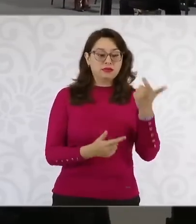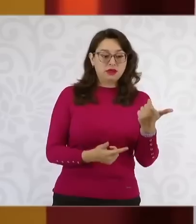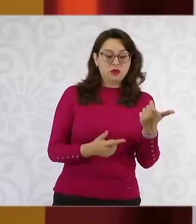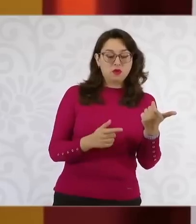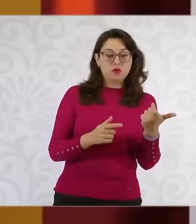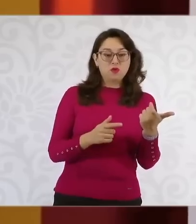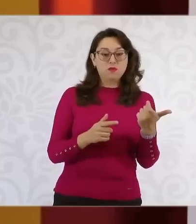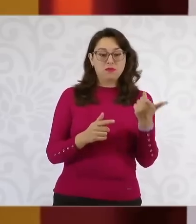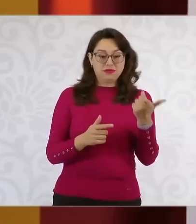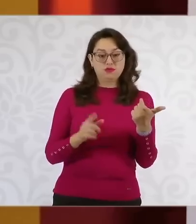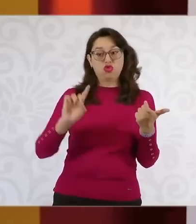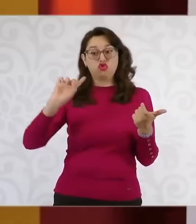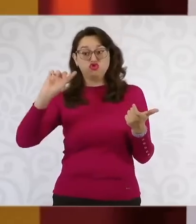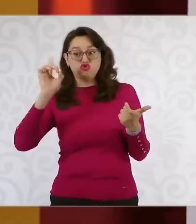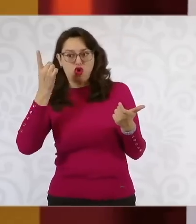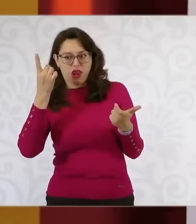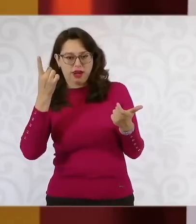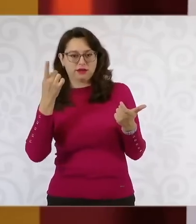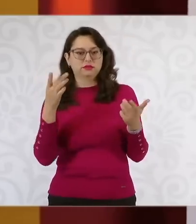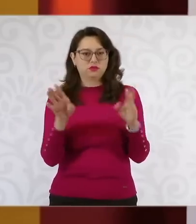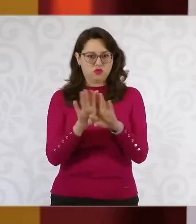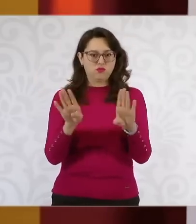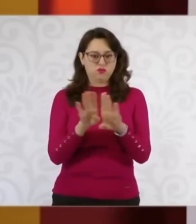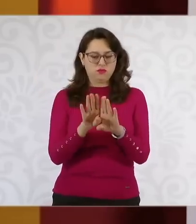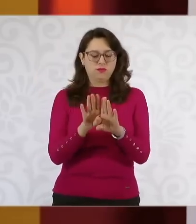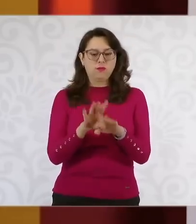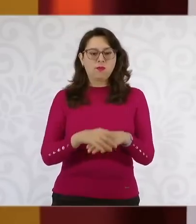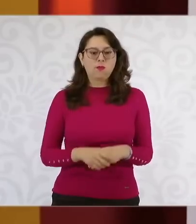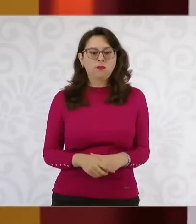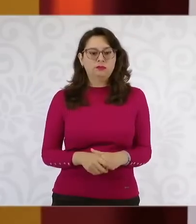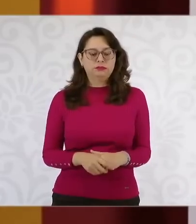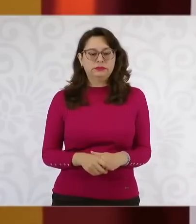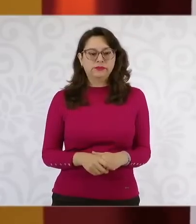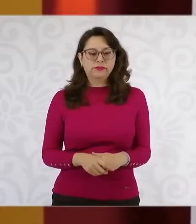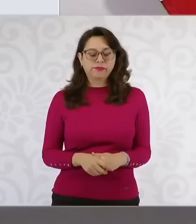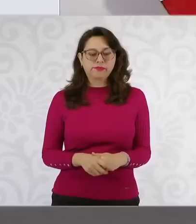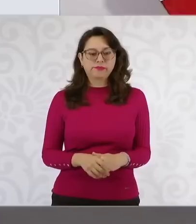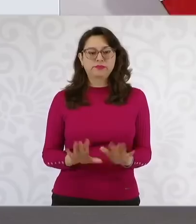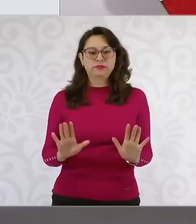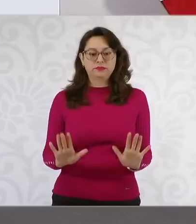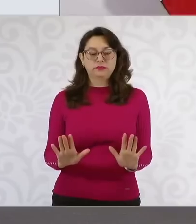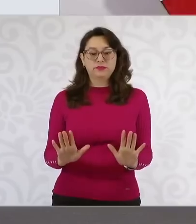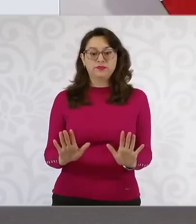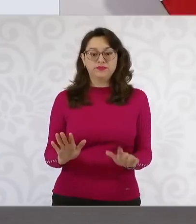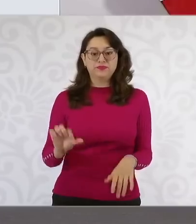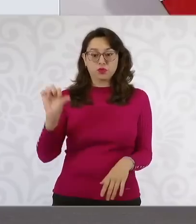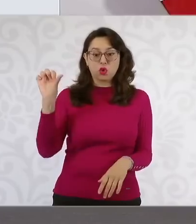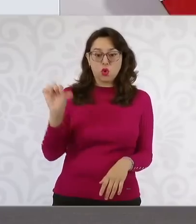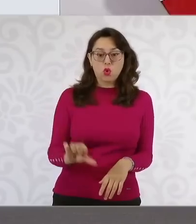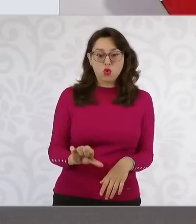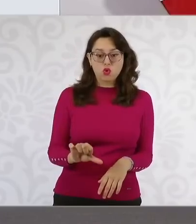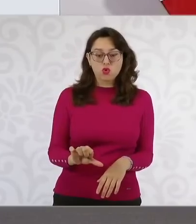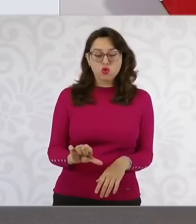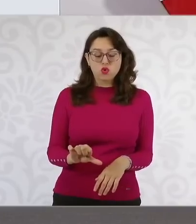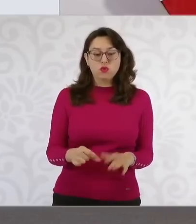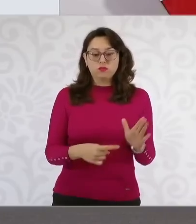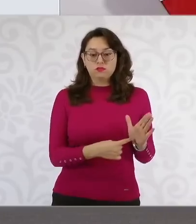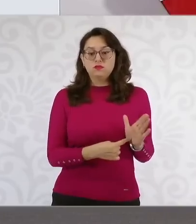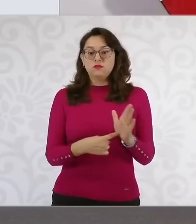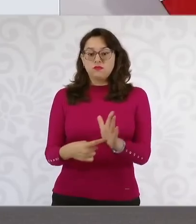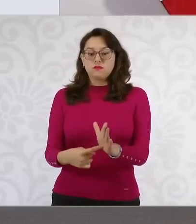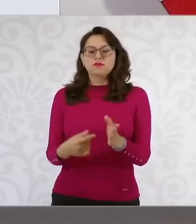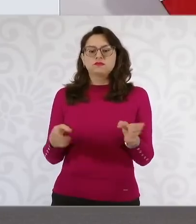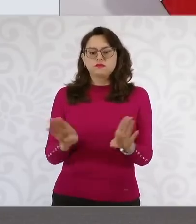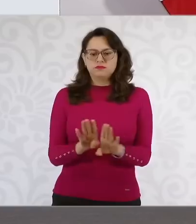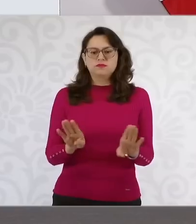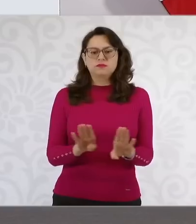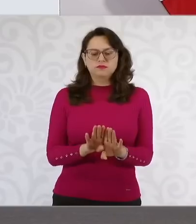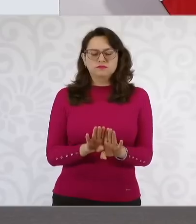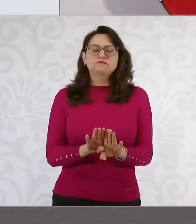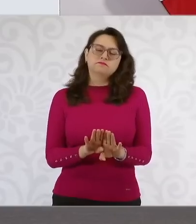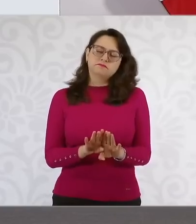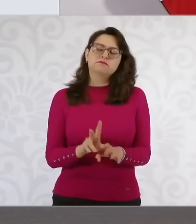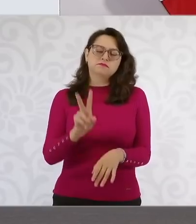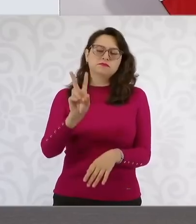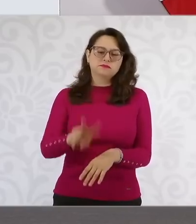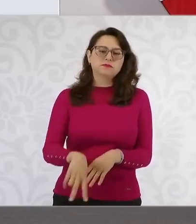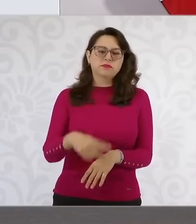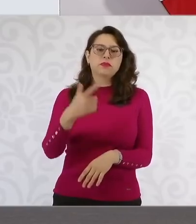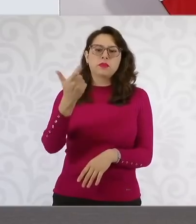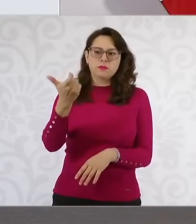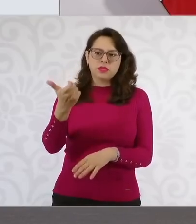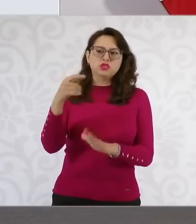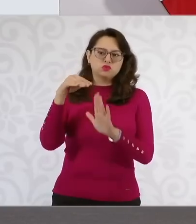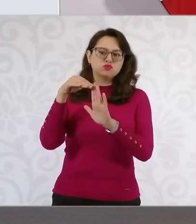adelante y este es el dólar hoy que sí Tuvo una depreciación entre otras cosas es por la